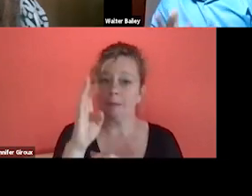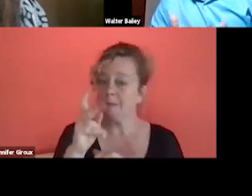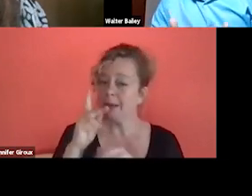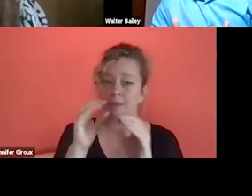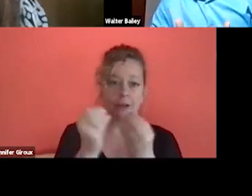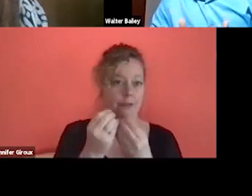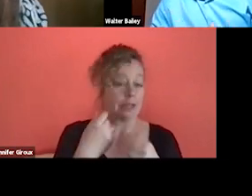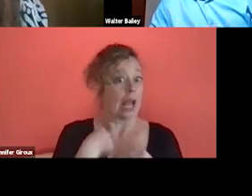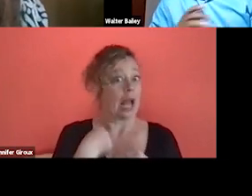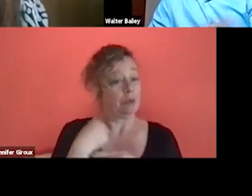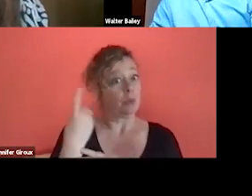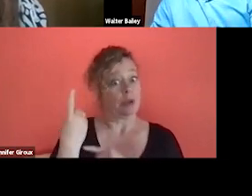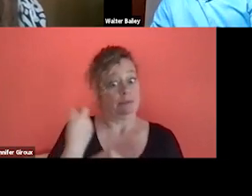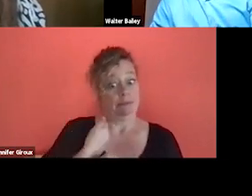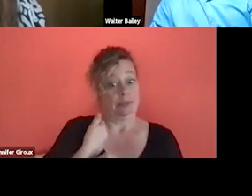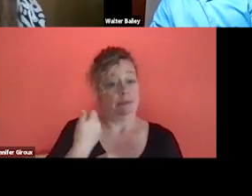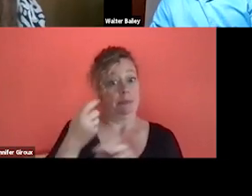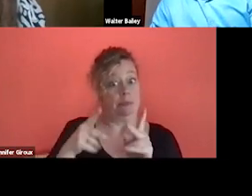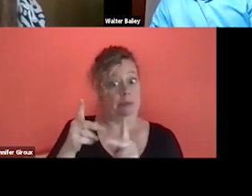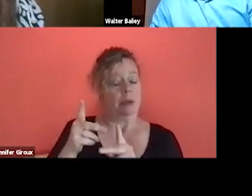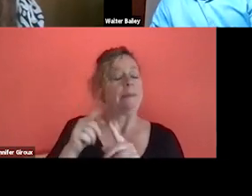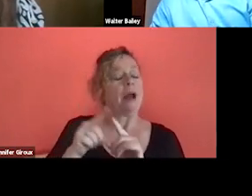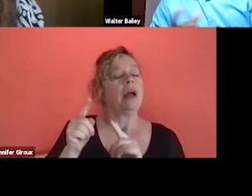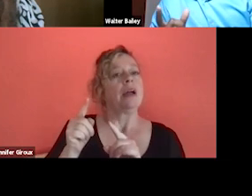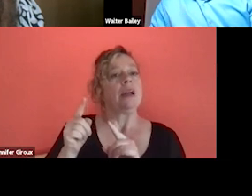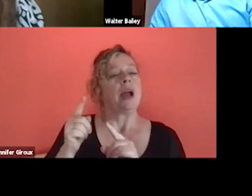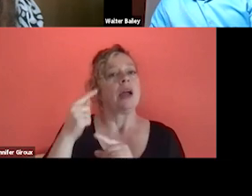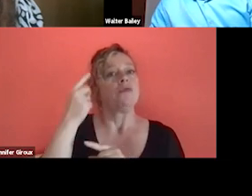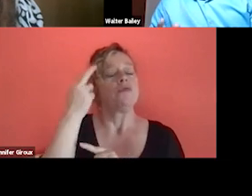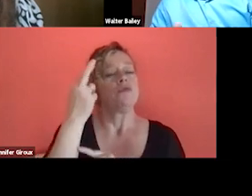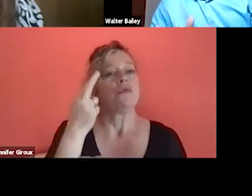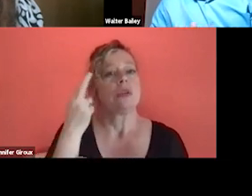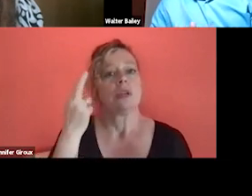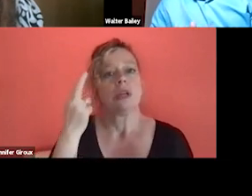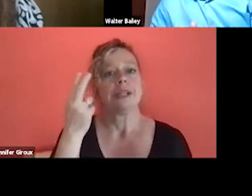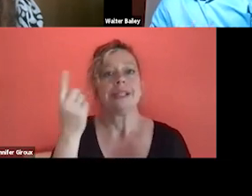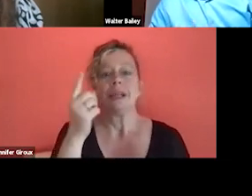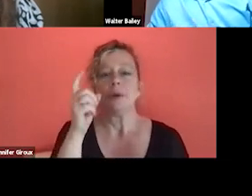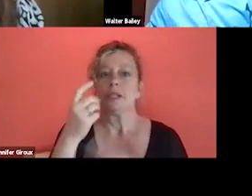Yo era una de esas personas, pero me di cuenta de que alguien tendría que sacrificarse